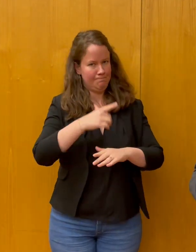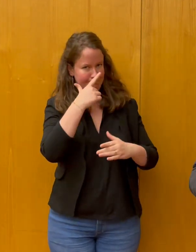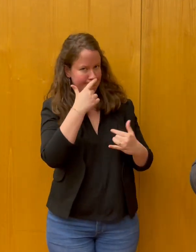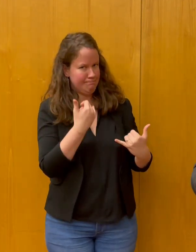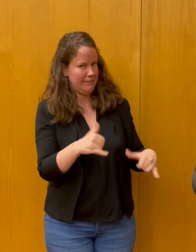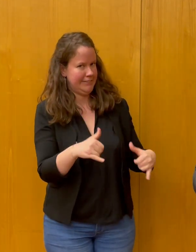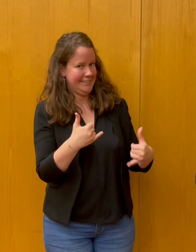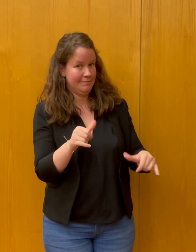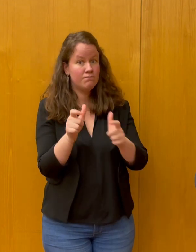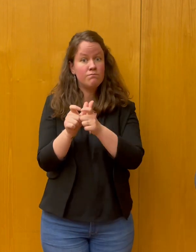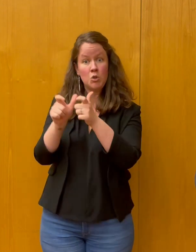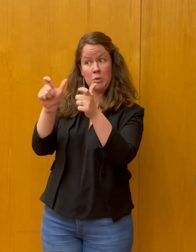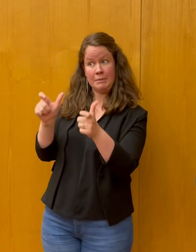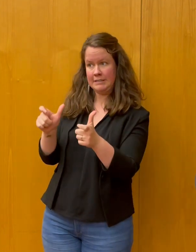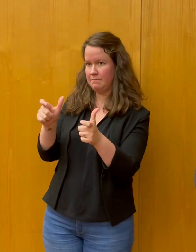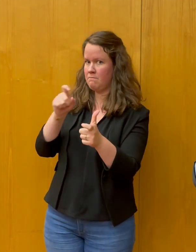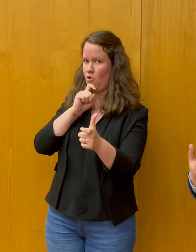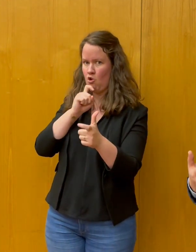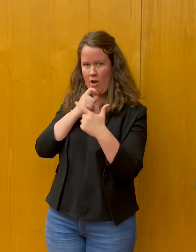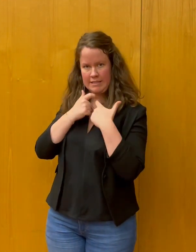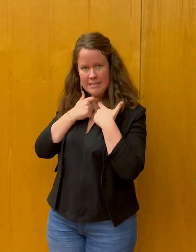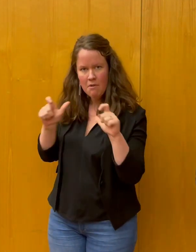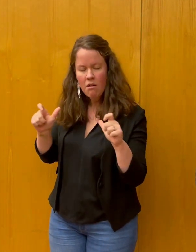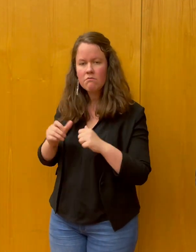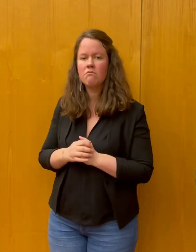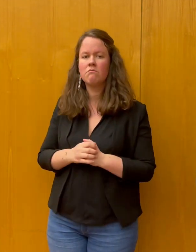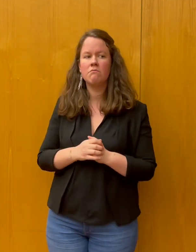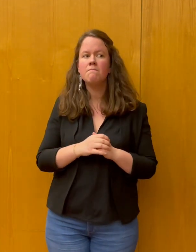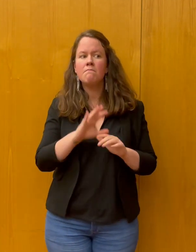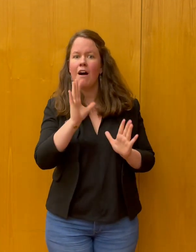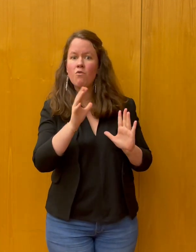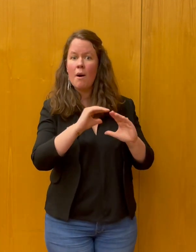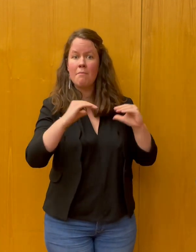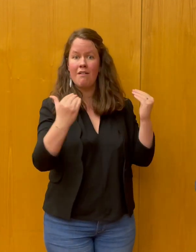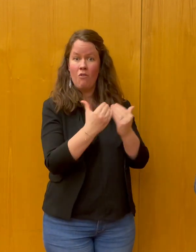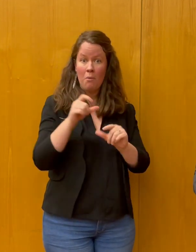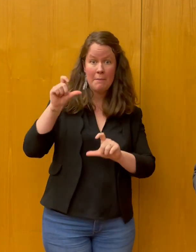pas accessibles, un dispositif qui est mal connu, un dispositif très complexe pour les